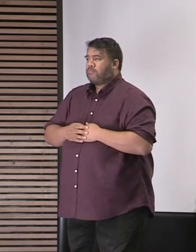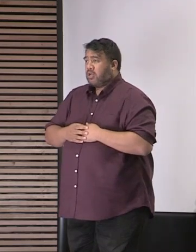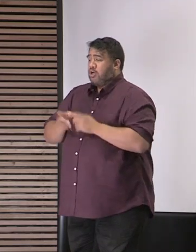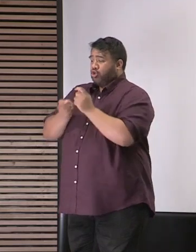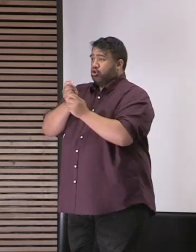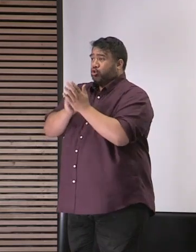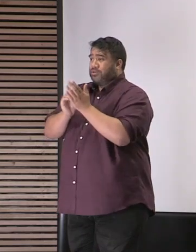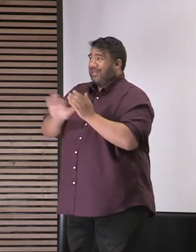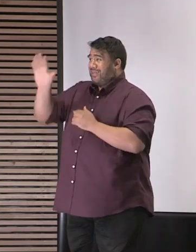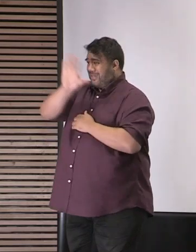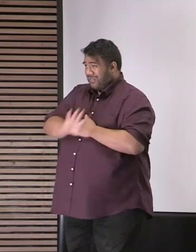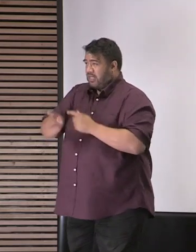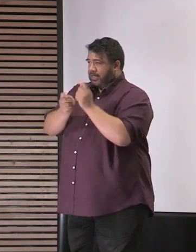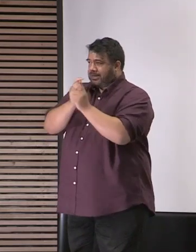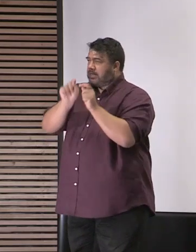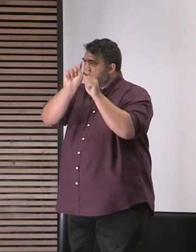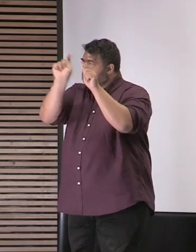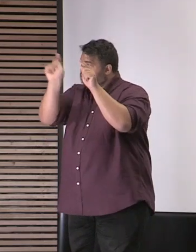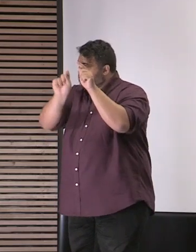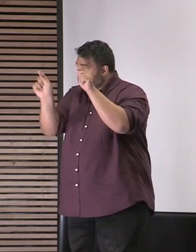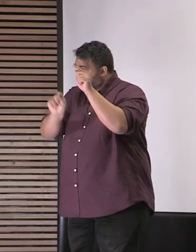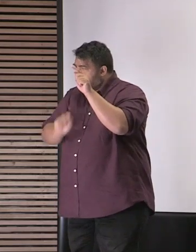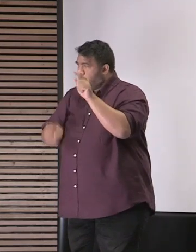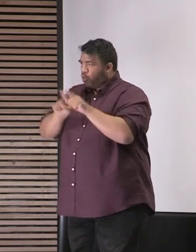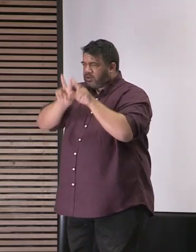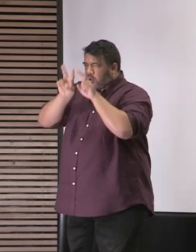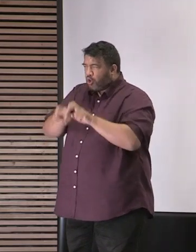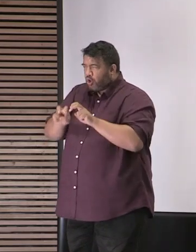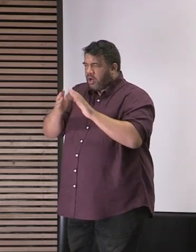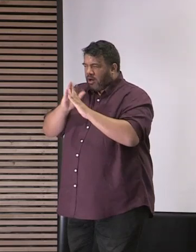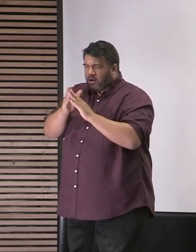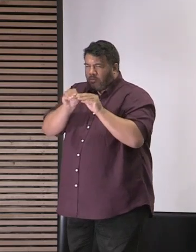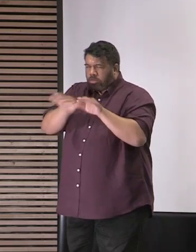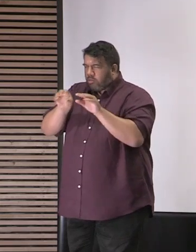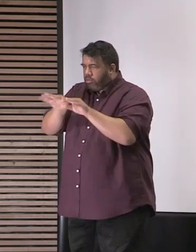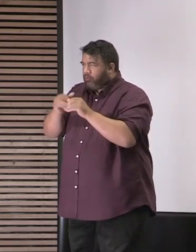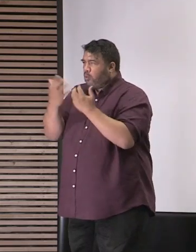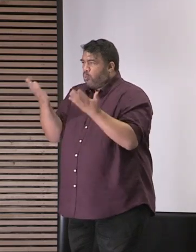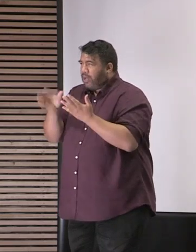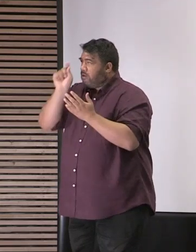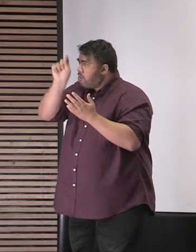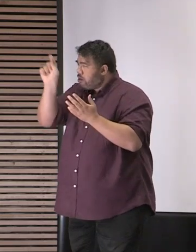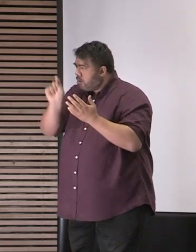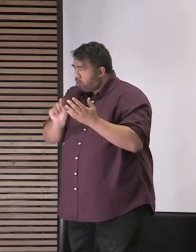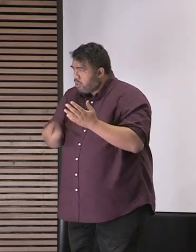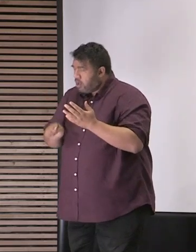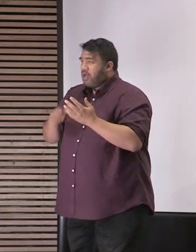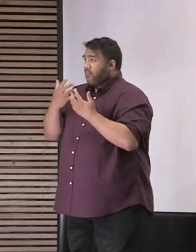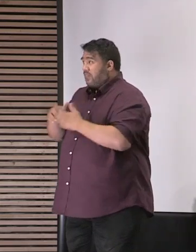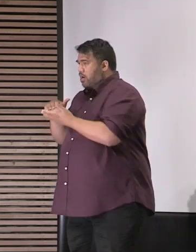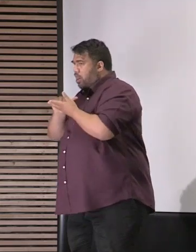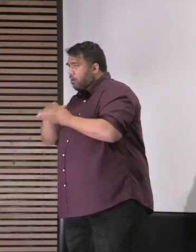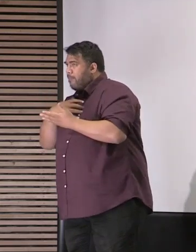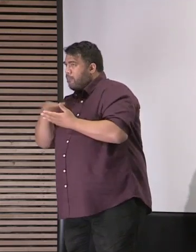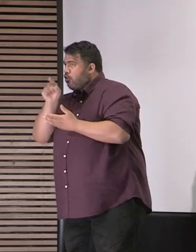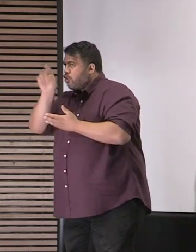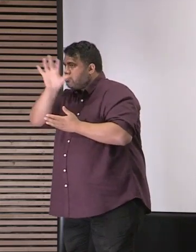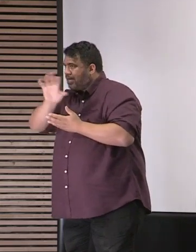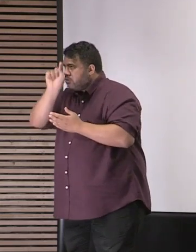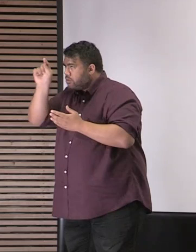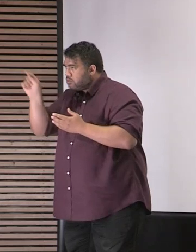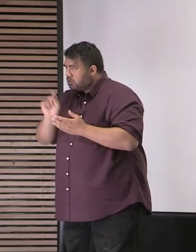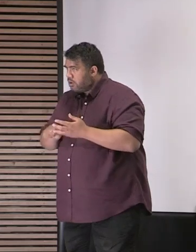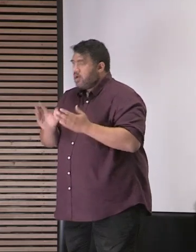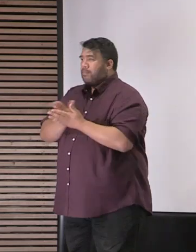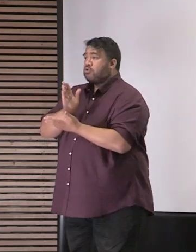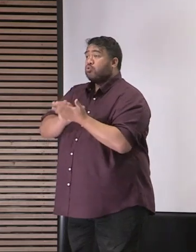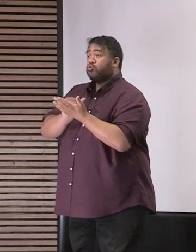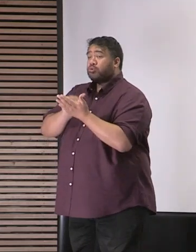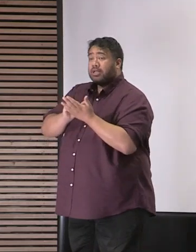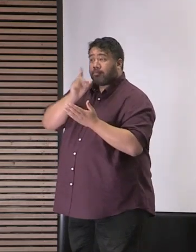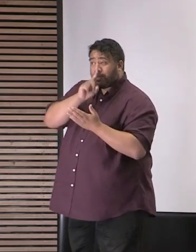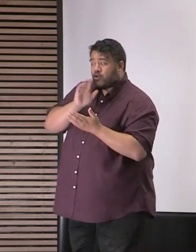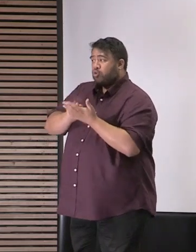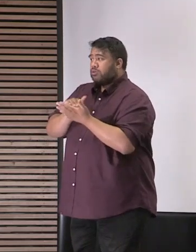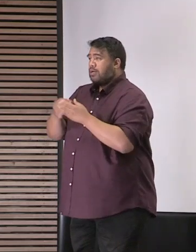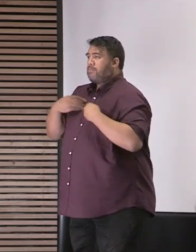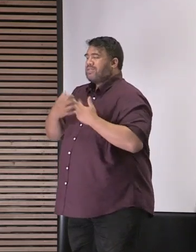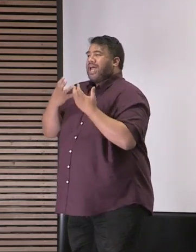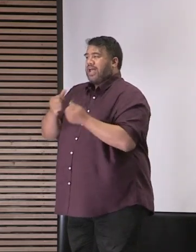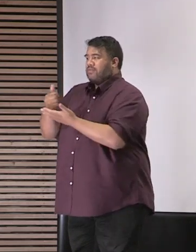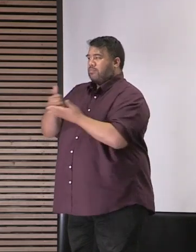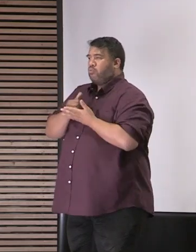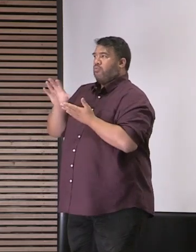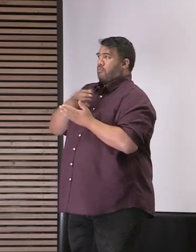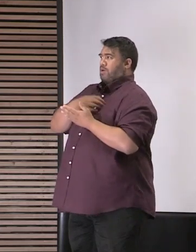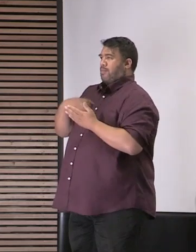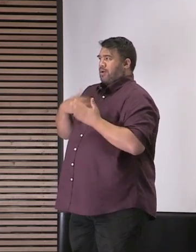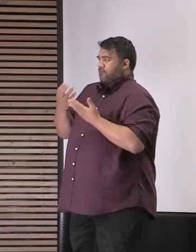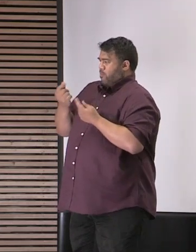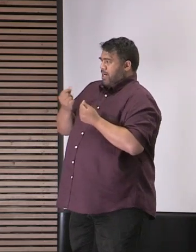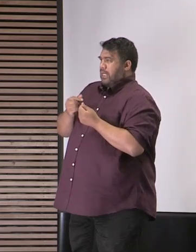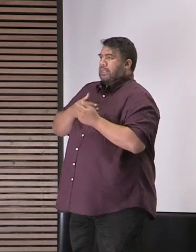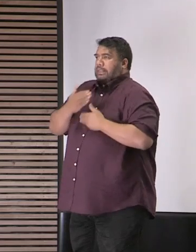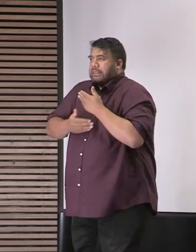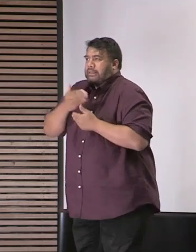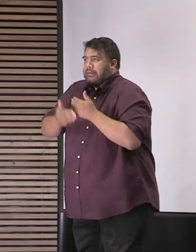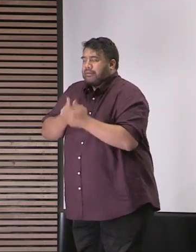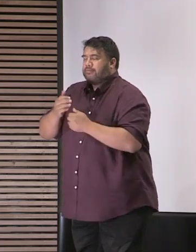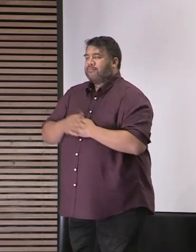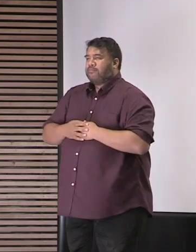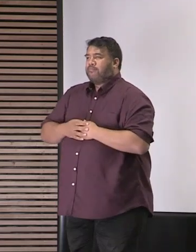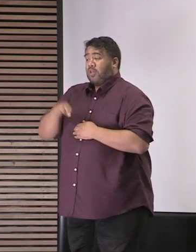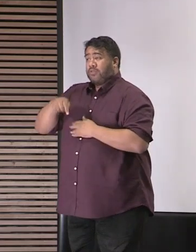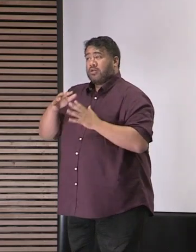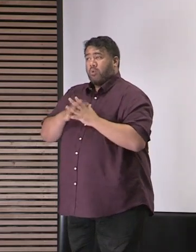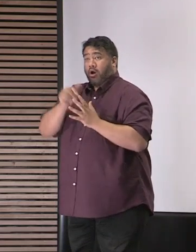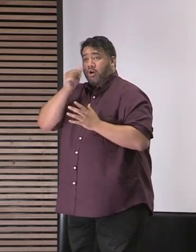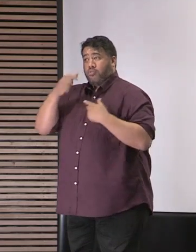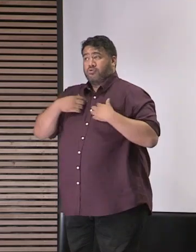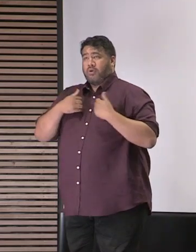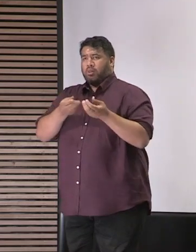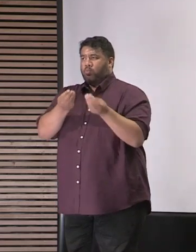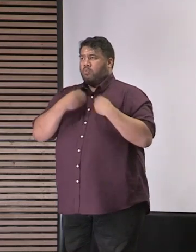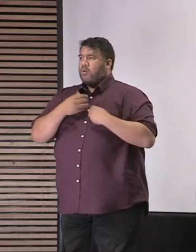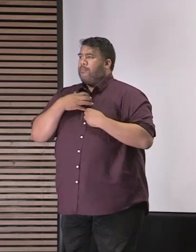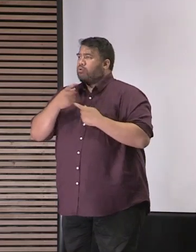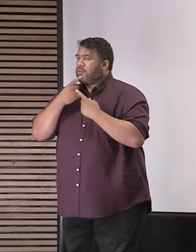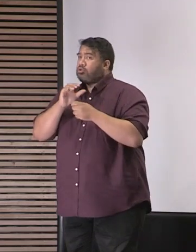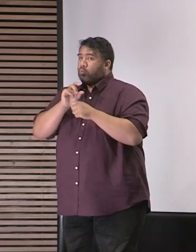propagación del virus para que